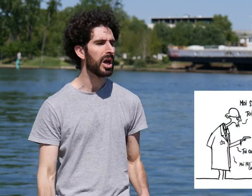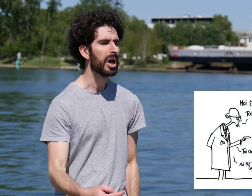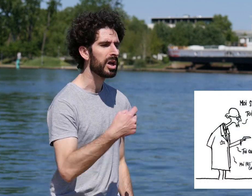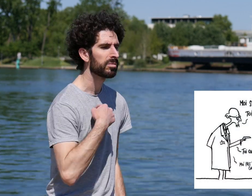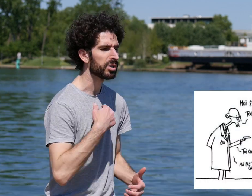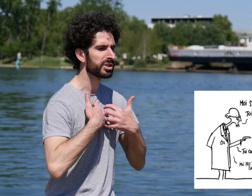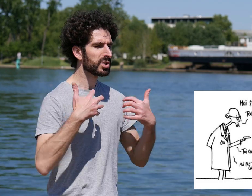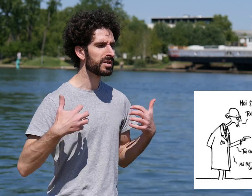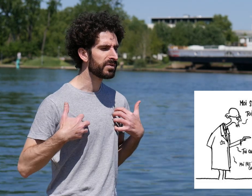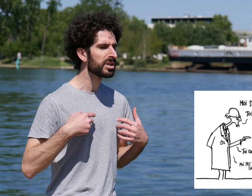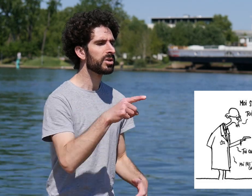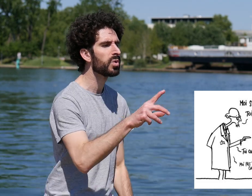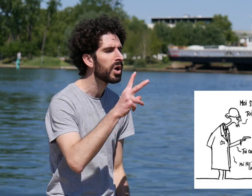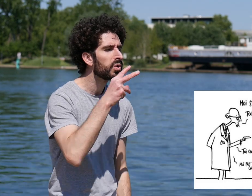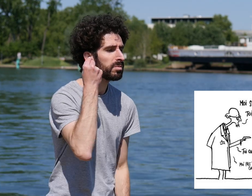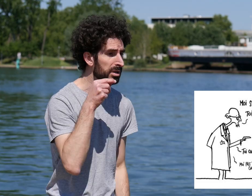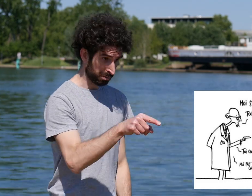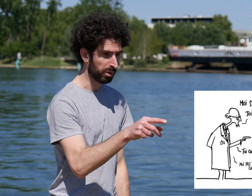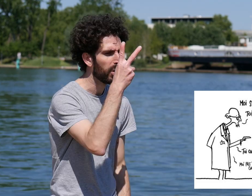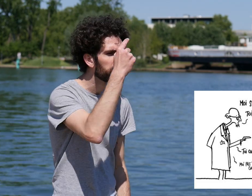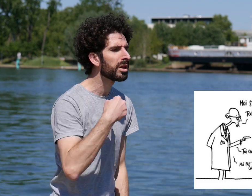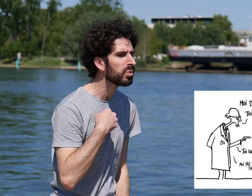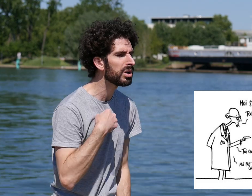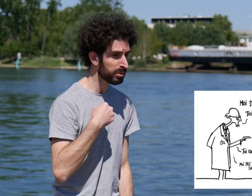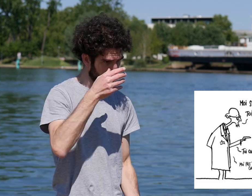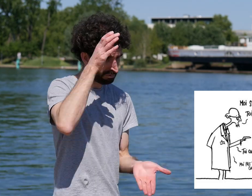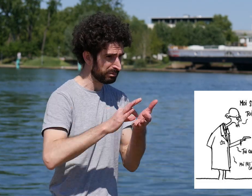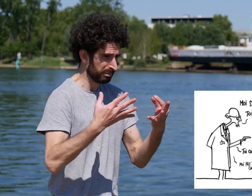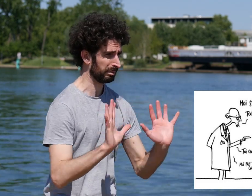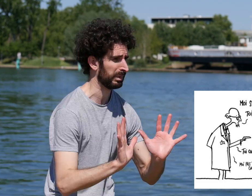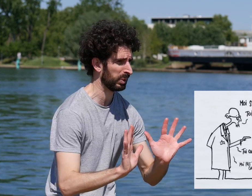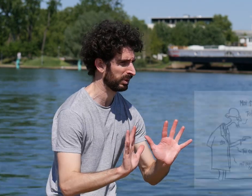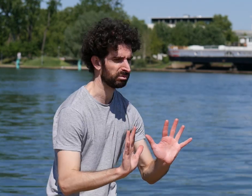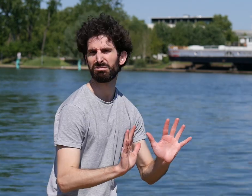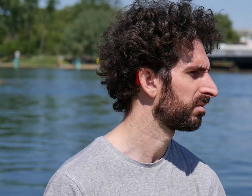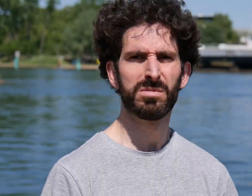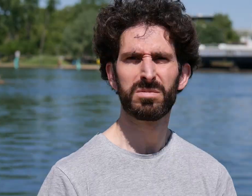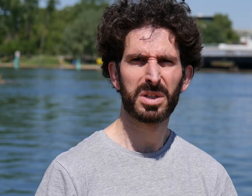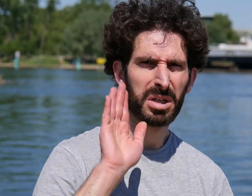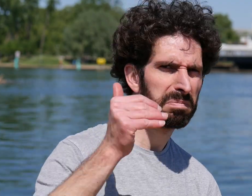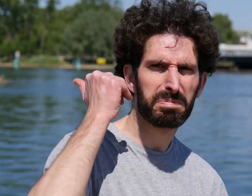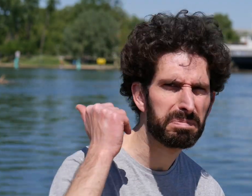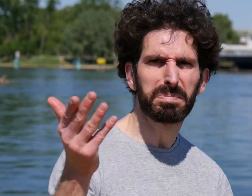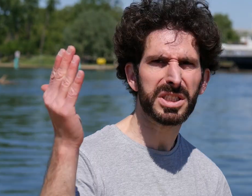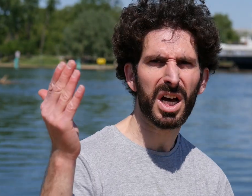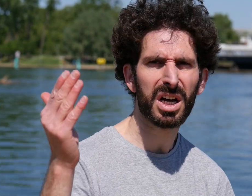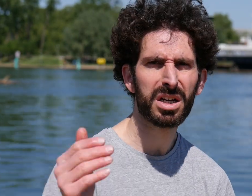*Traduction de l'image* Ce n'est pas ça !